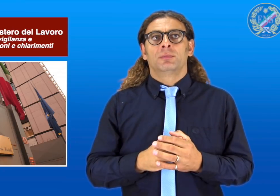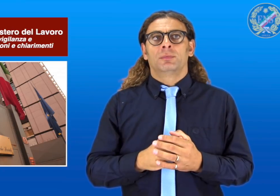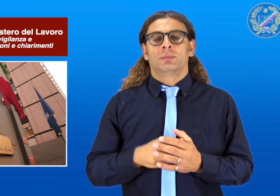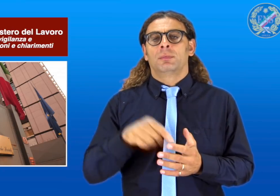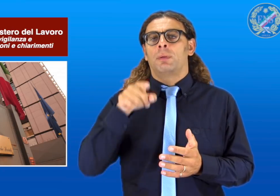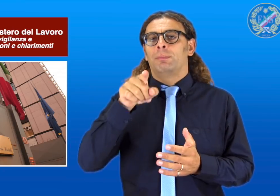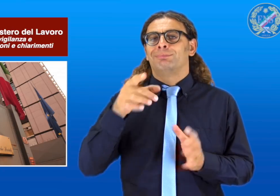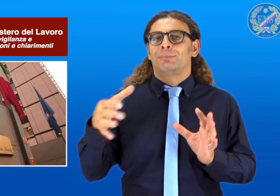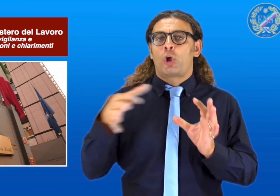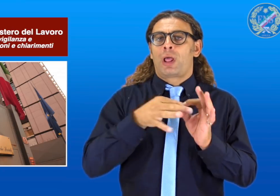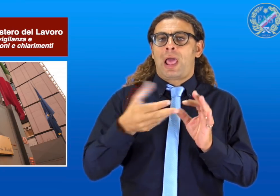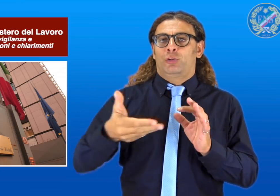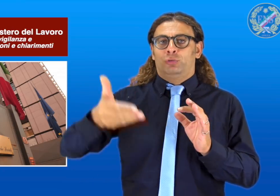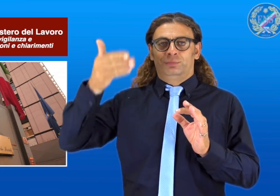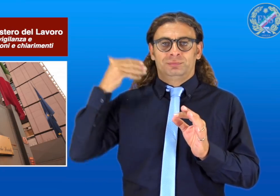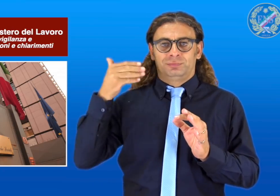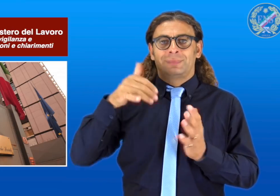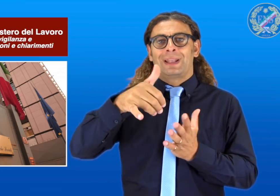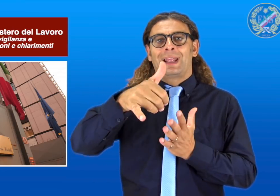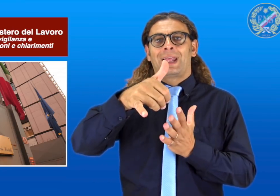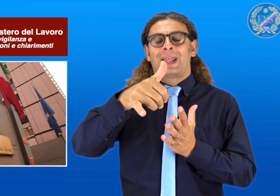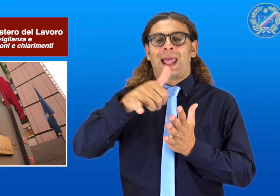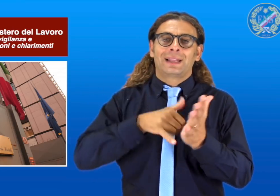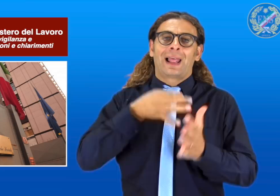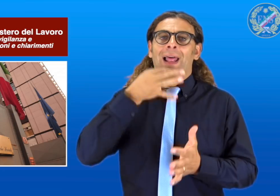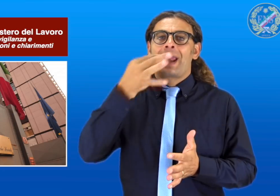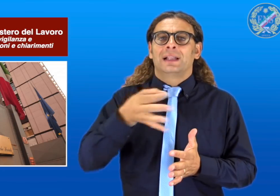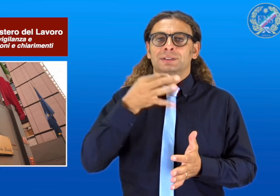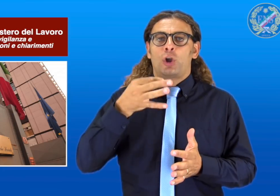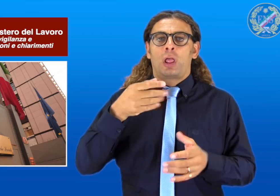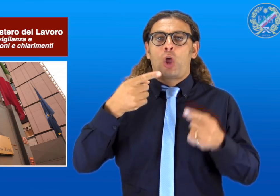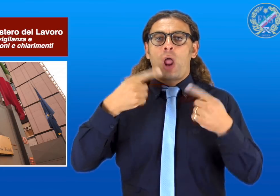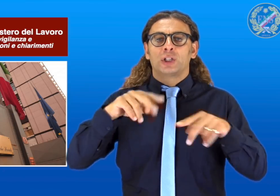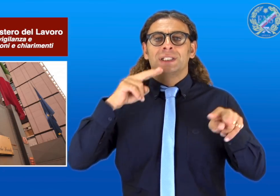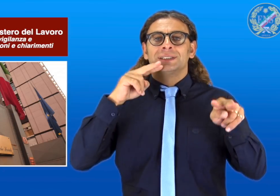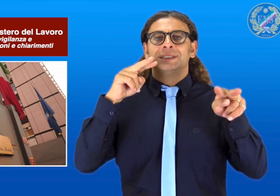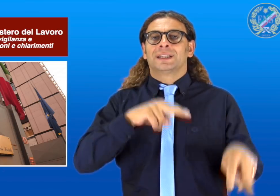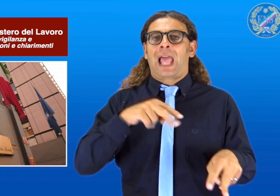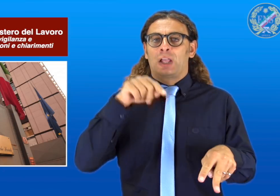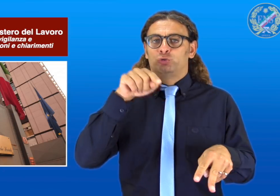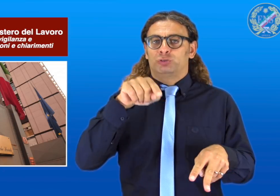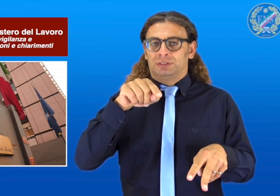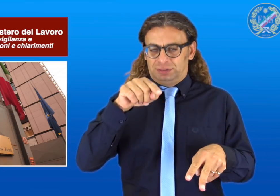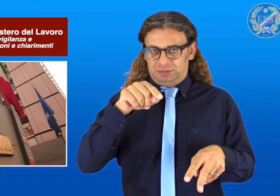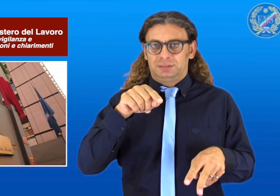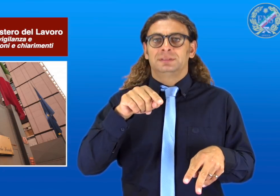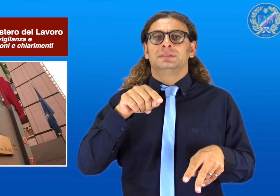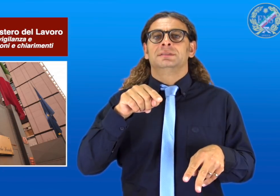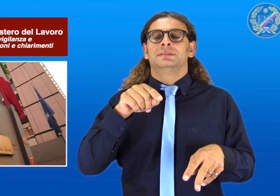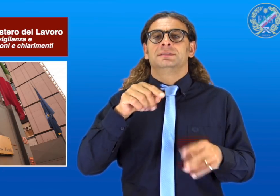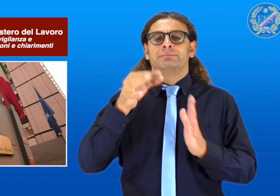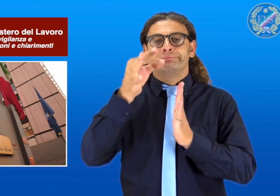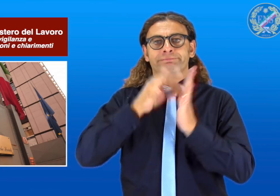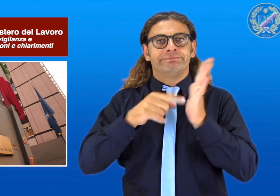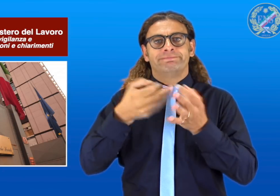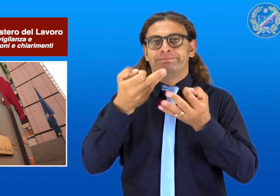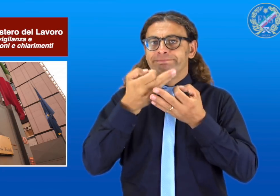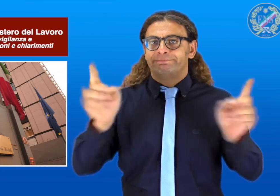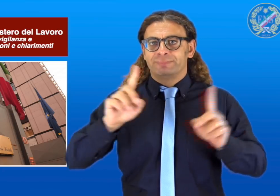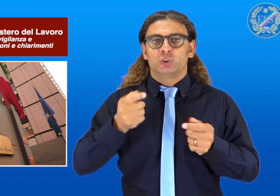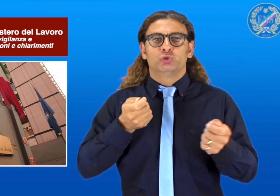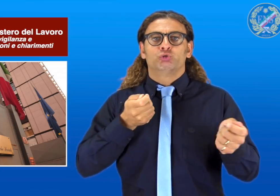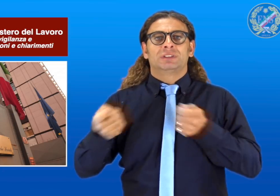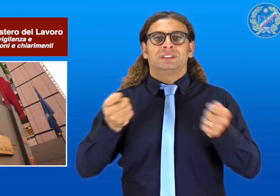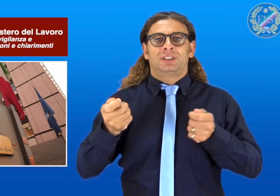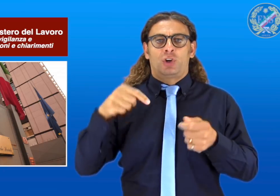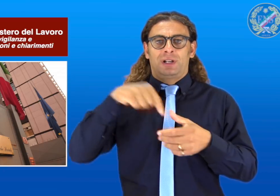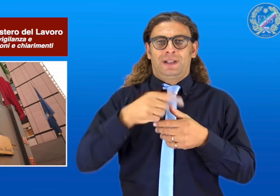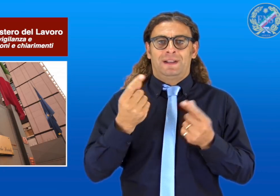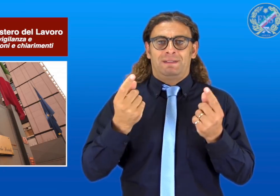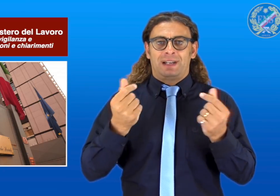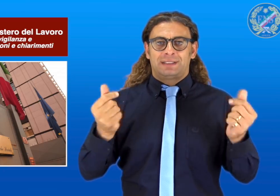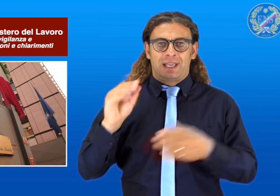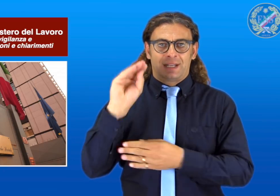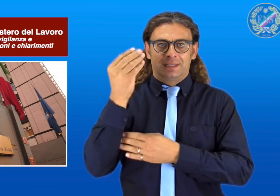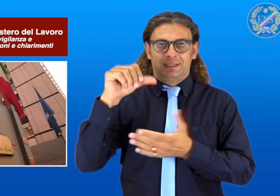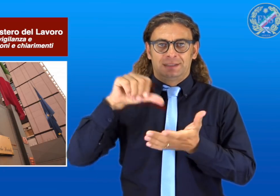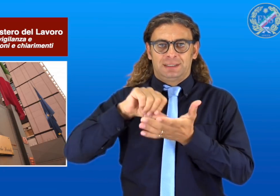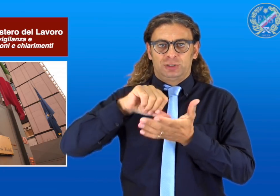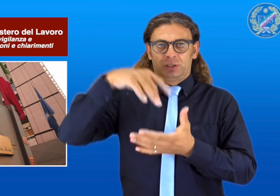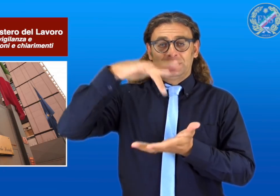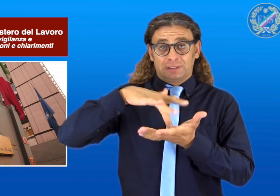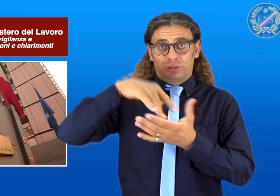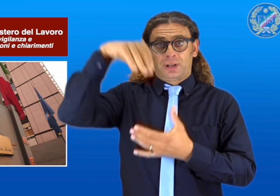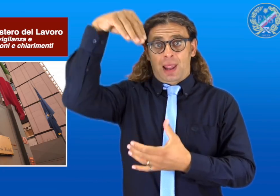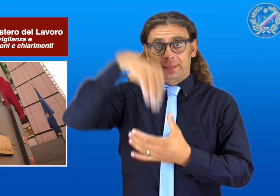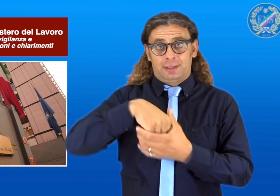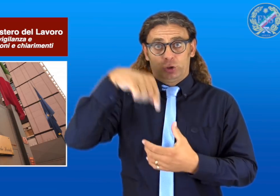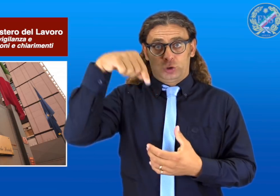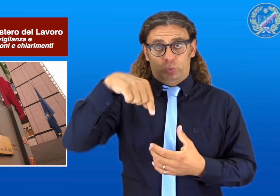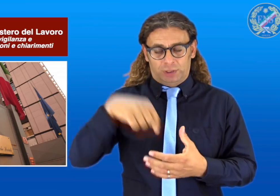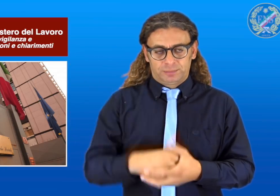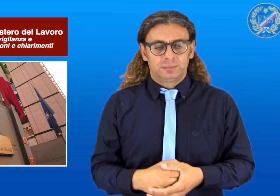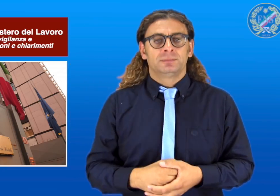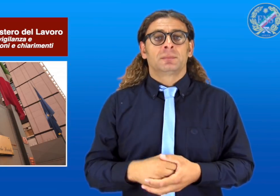collegata alla precedente lettera del Collegio dei Sindaci sulla non corretta gestione finanziaria della Sede Centrale ENS.